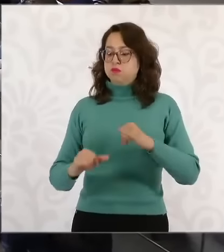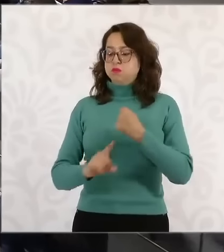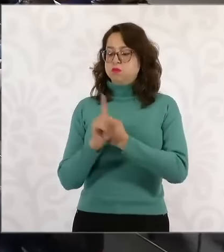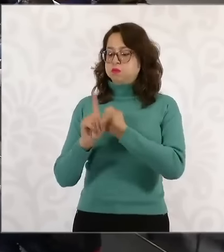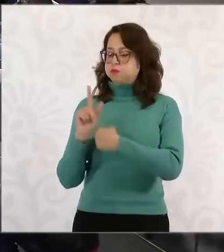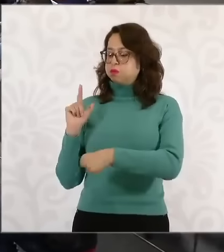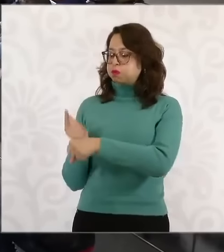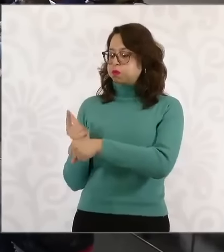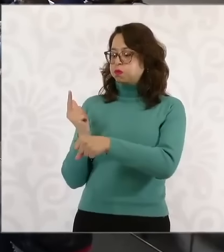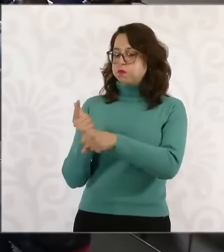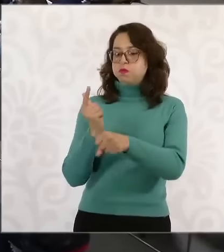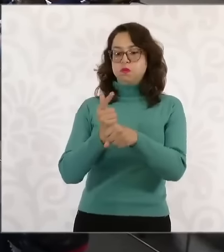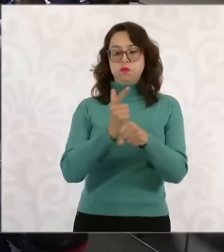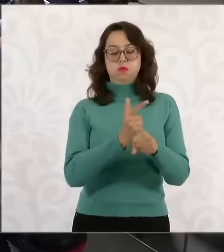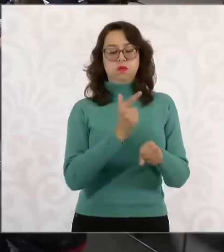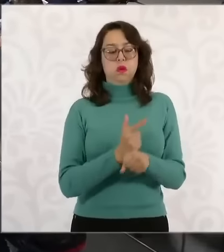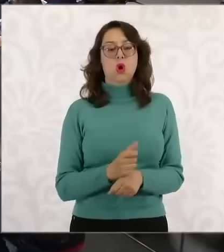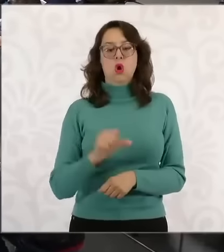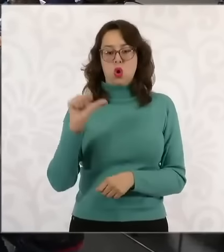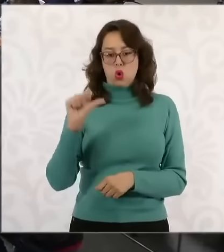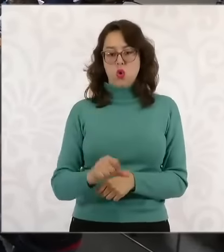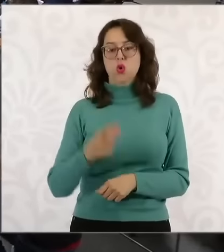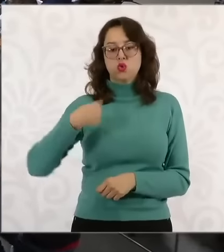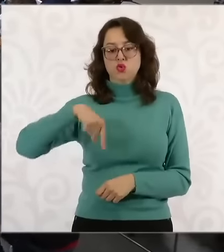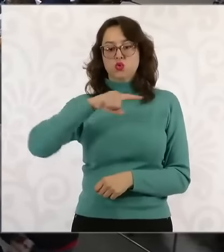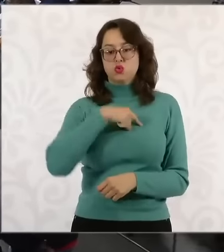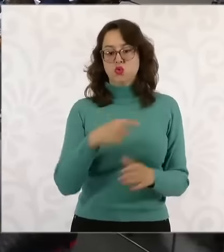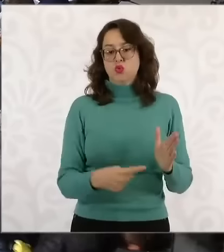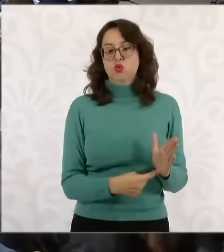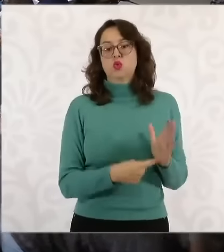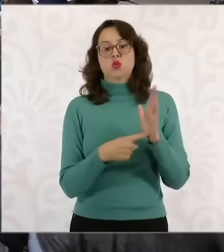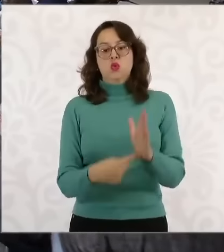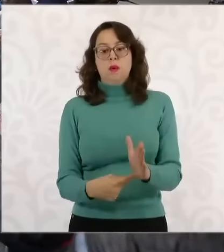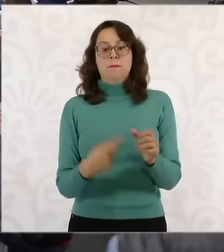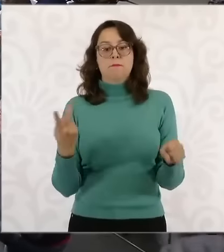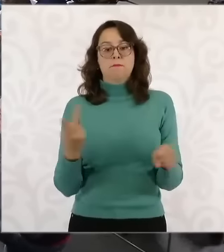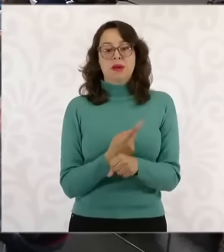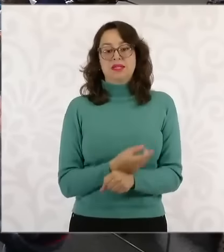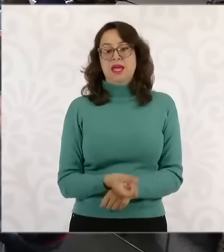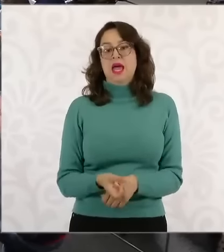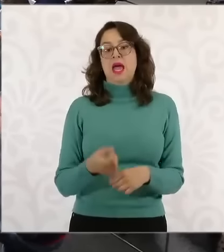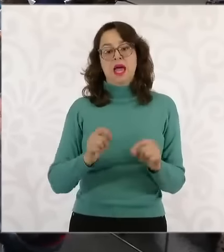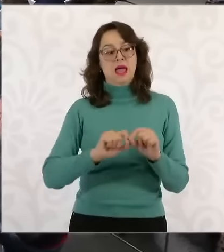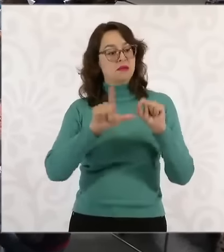publica hoy eh en Excelsior acerca de que cerca de un tercio de los municipios del país son los